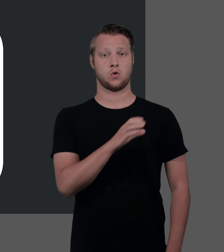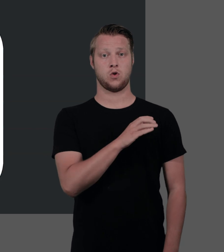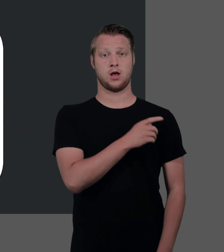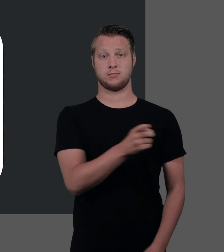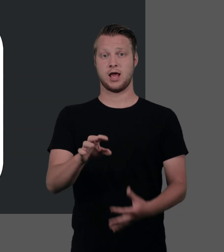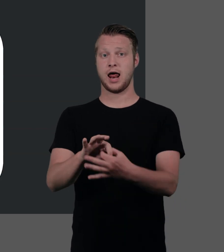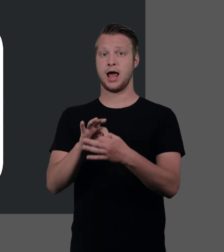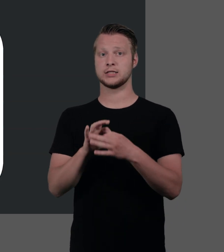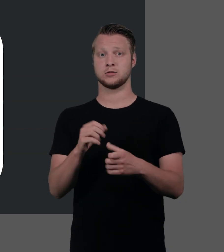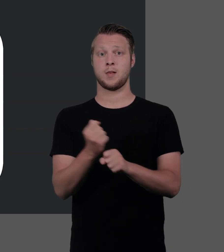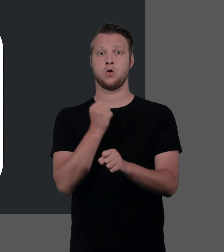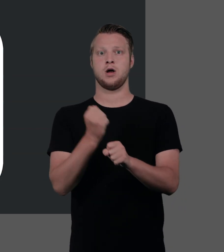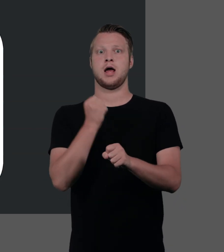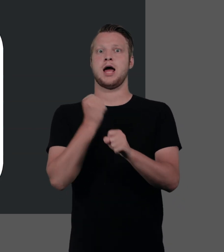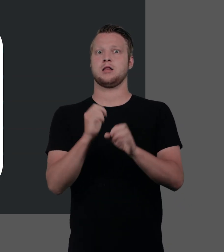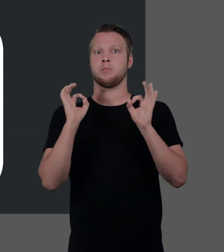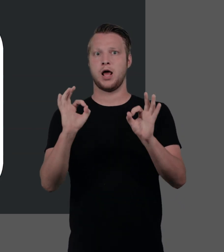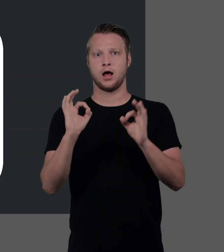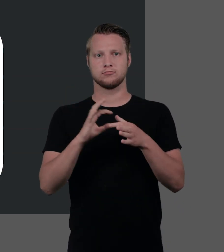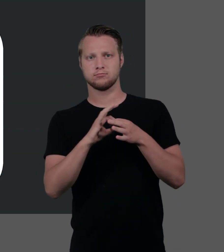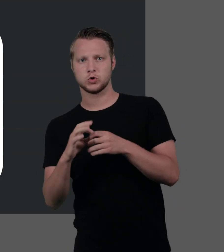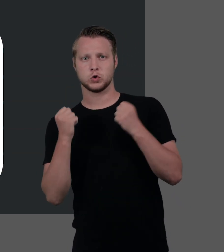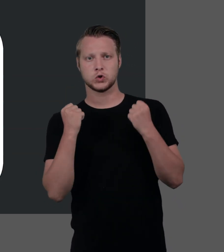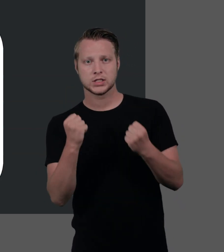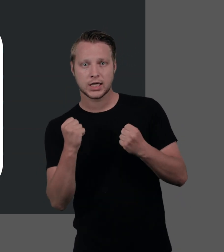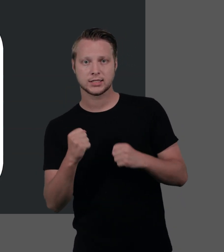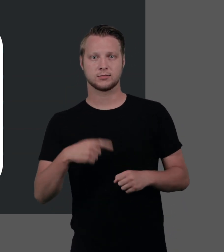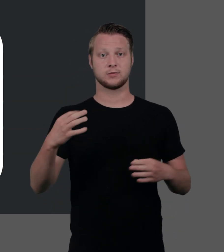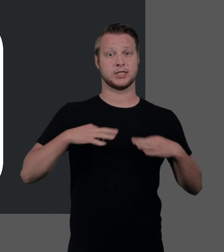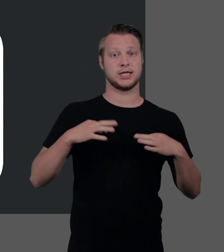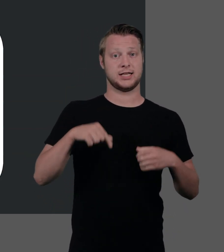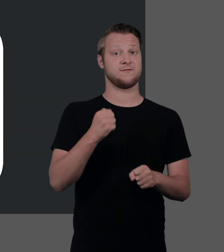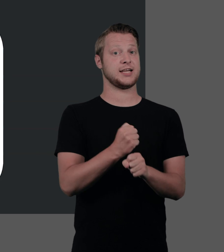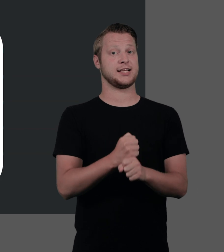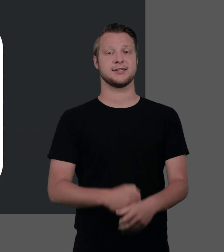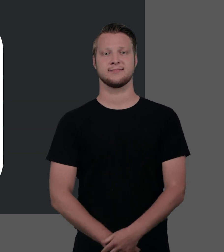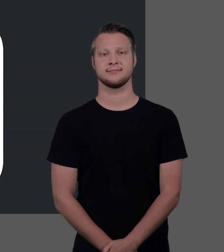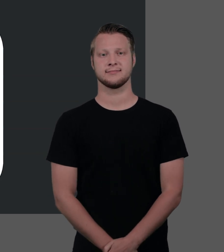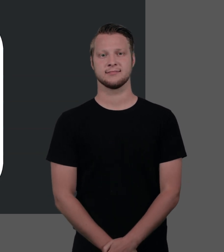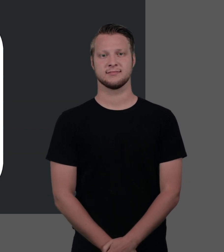Het opbouwen van relaties met je collega's is essentieel voor succes en plezier in je werk.